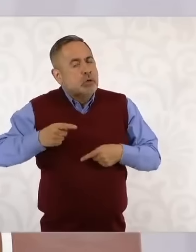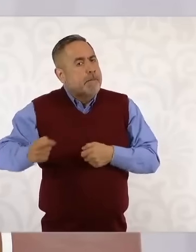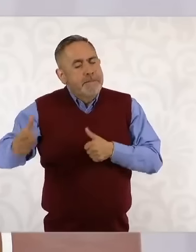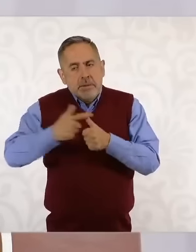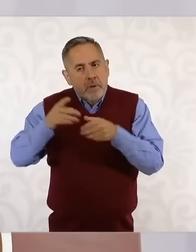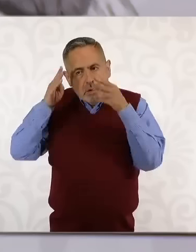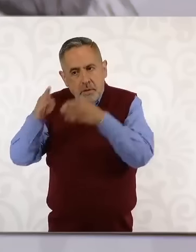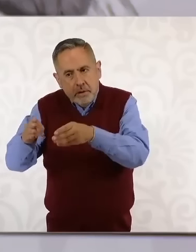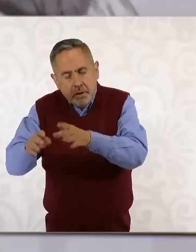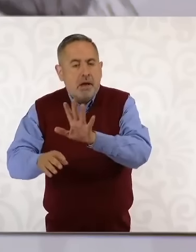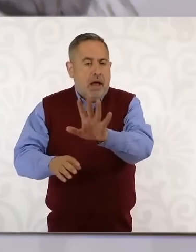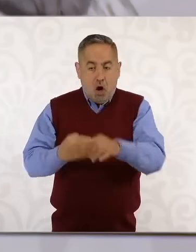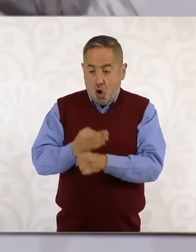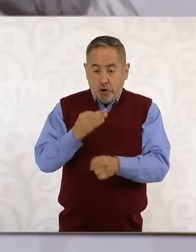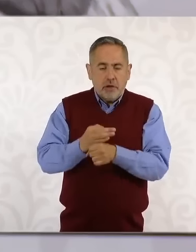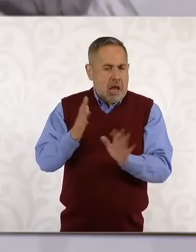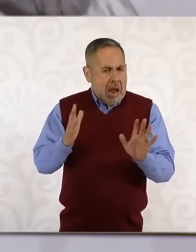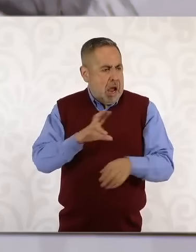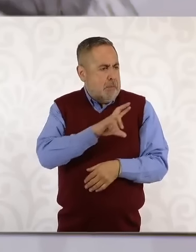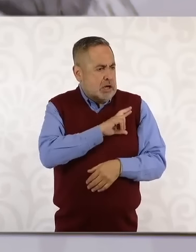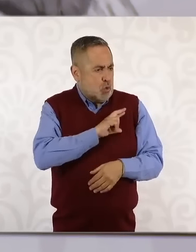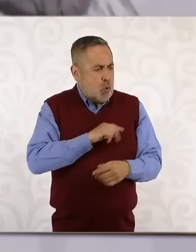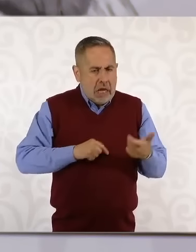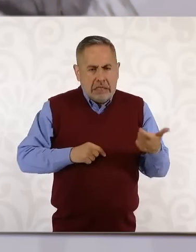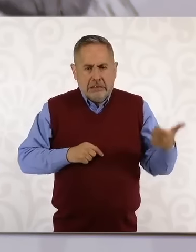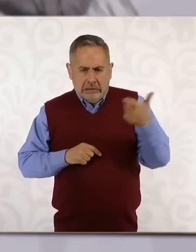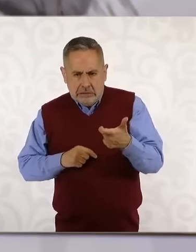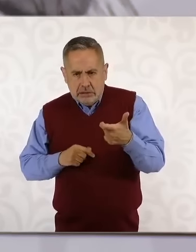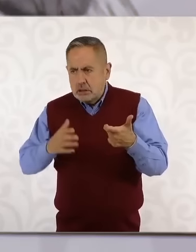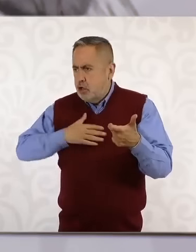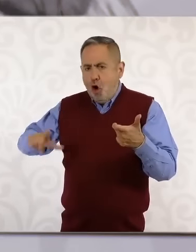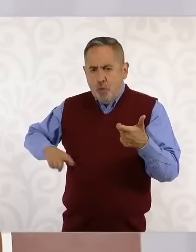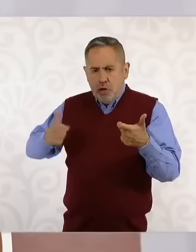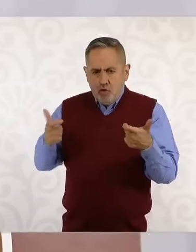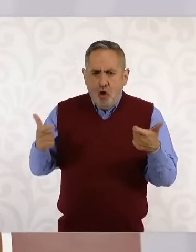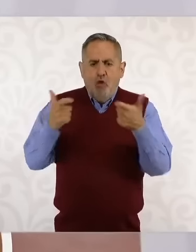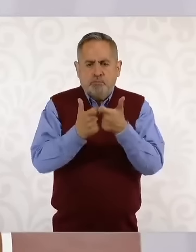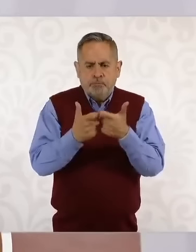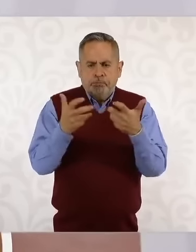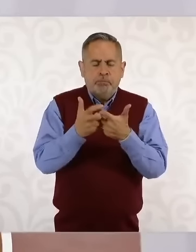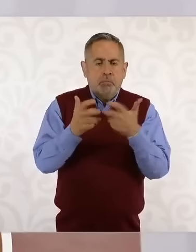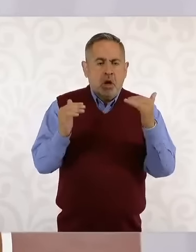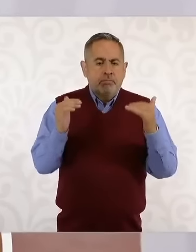participación de inversión privada, pero siempre bajo un principio, que no son aquellos contratos